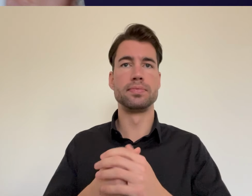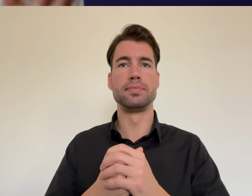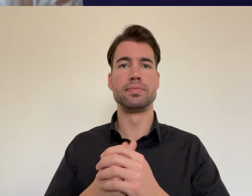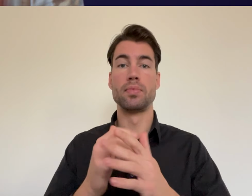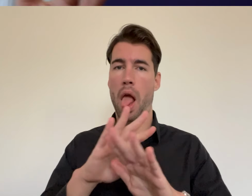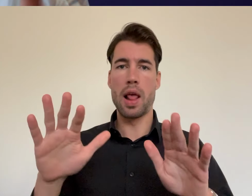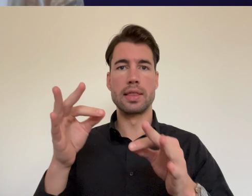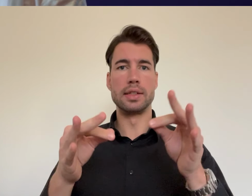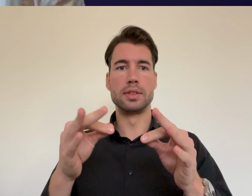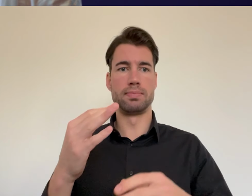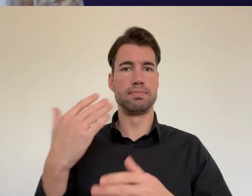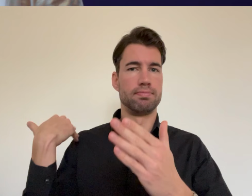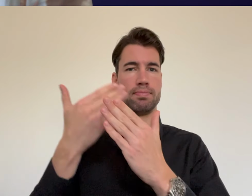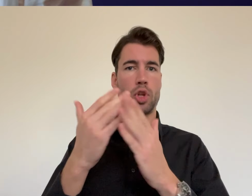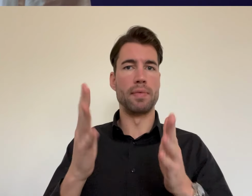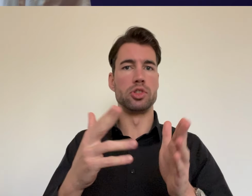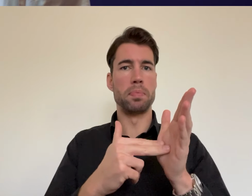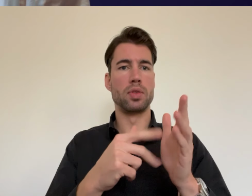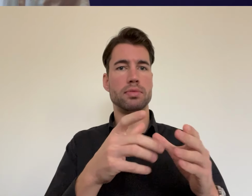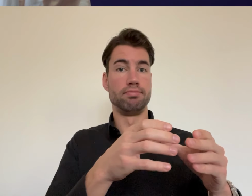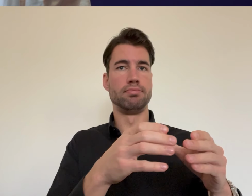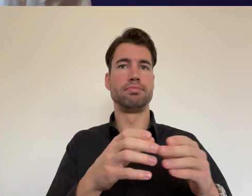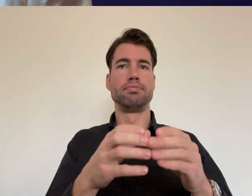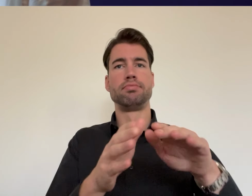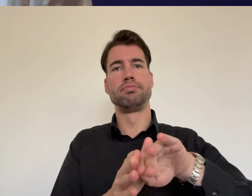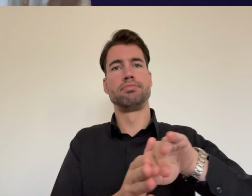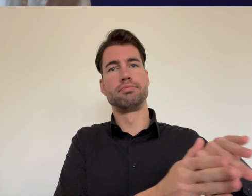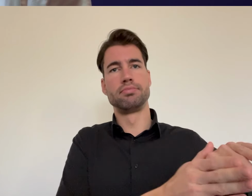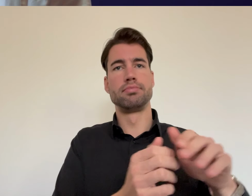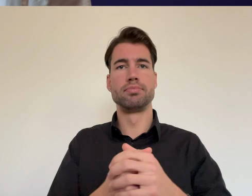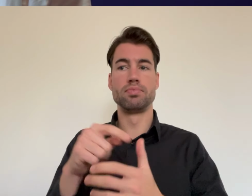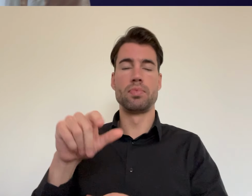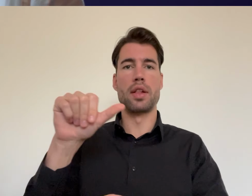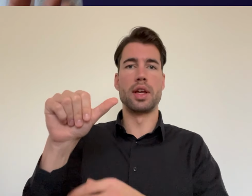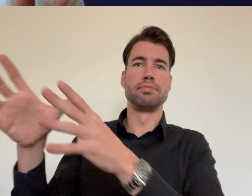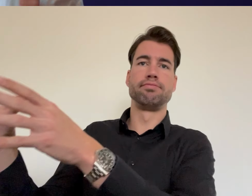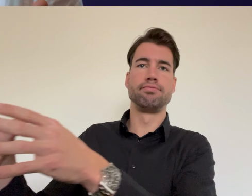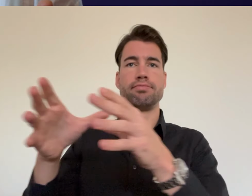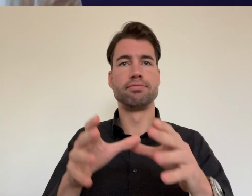alle testen van die batch apart gezet en andere batches aangebroken en de problemen die we zagen